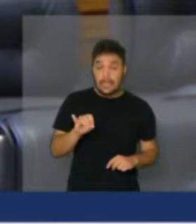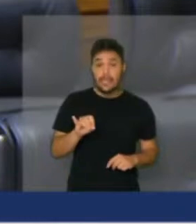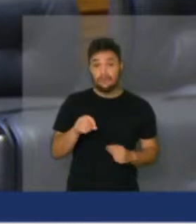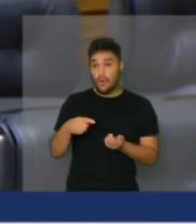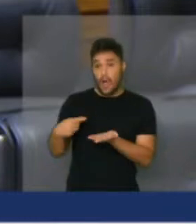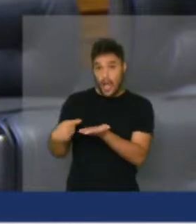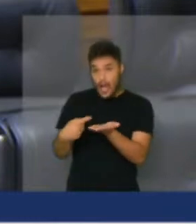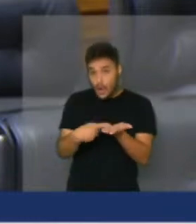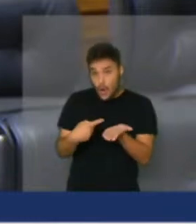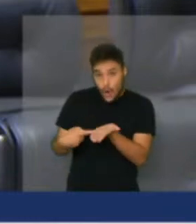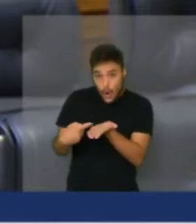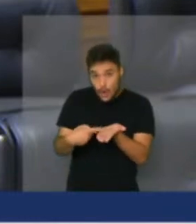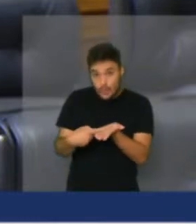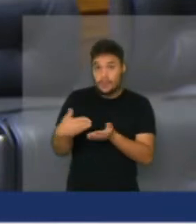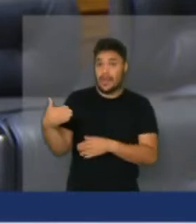RECLAMO AQUI FORNECER ESCLARECIMENTOS, DE COMUM